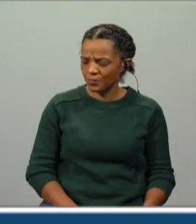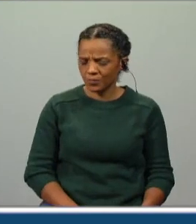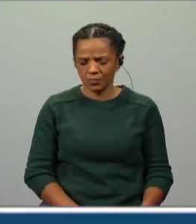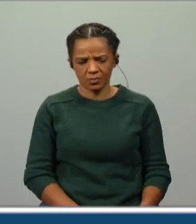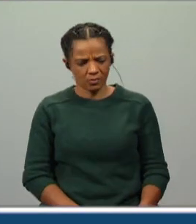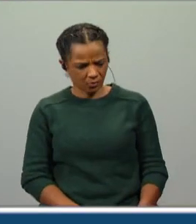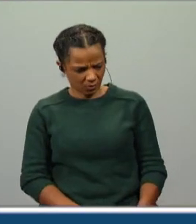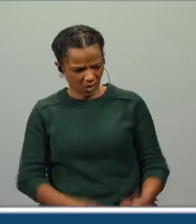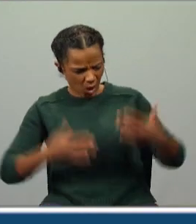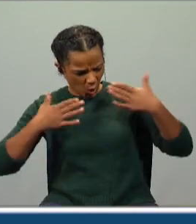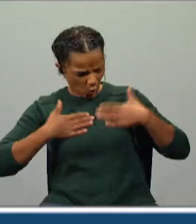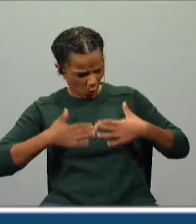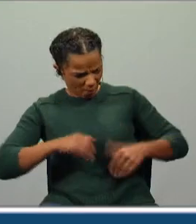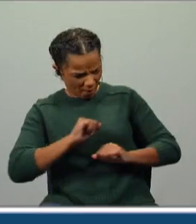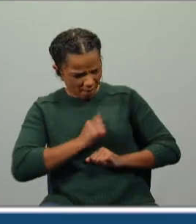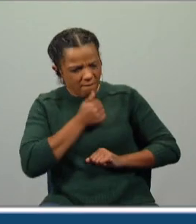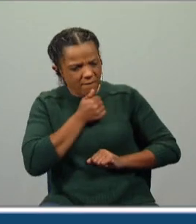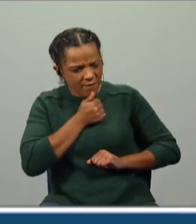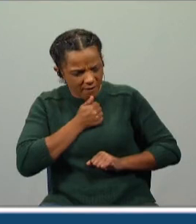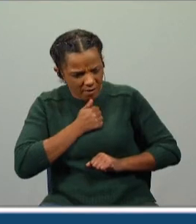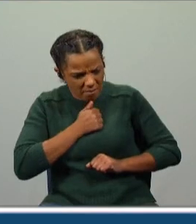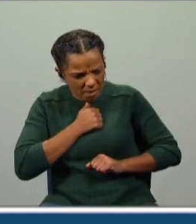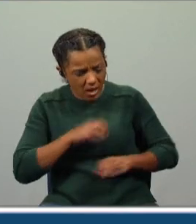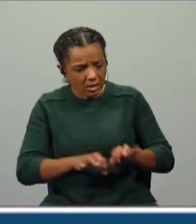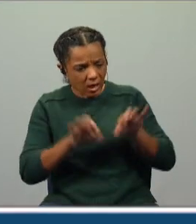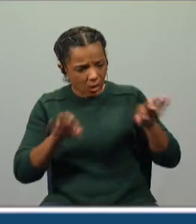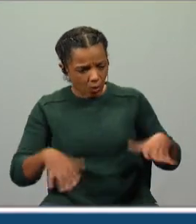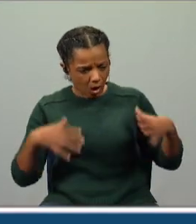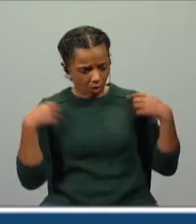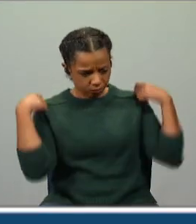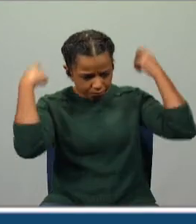A minha roupa apenas é vermelha com uma capa do Capuchinho vermelho.